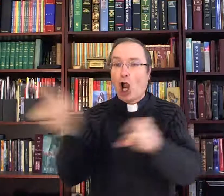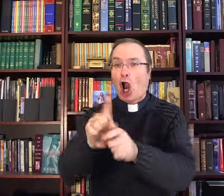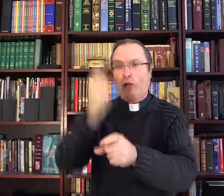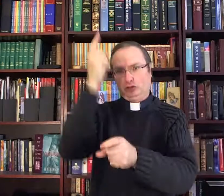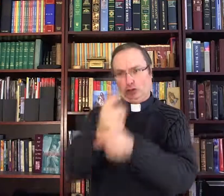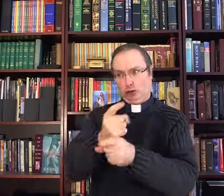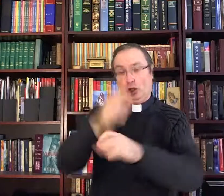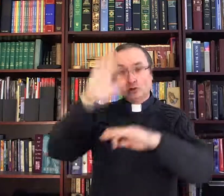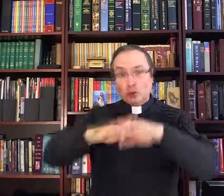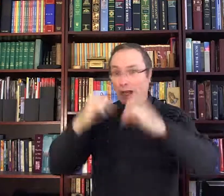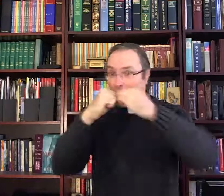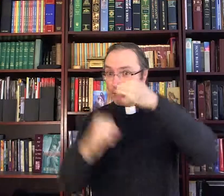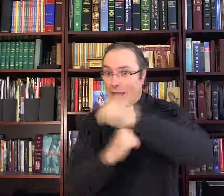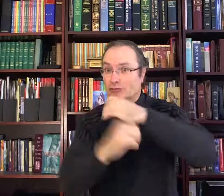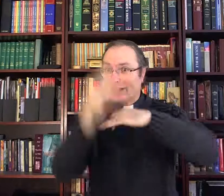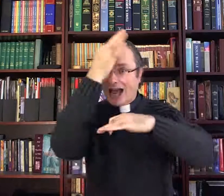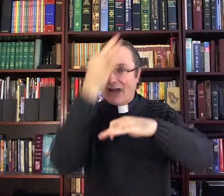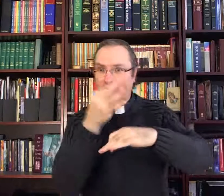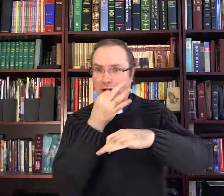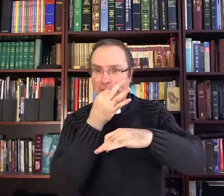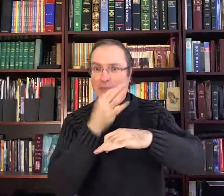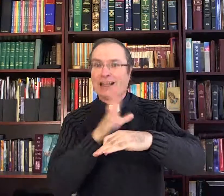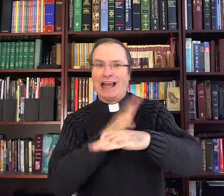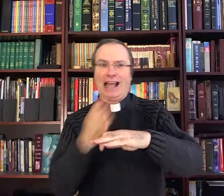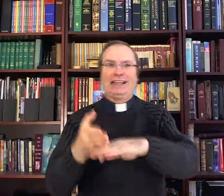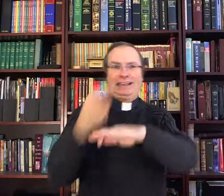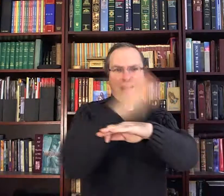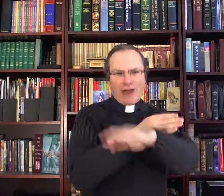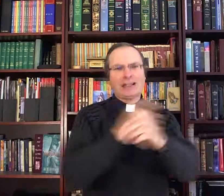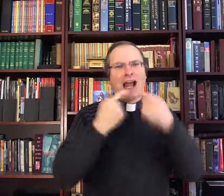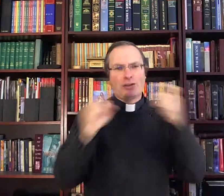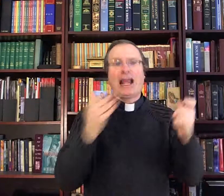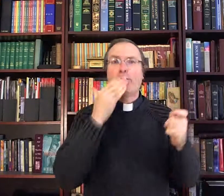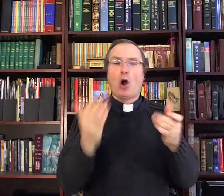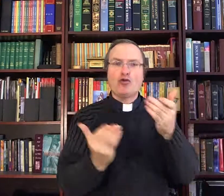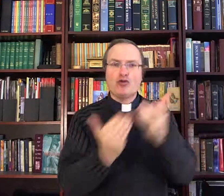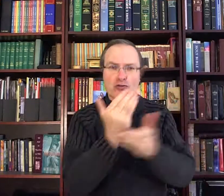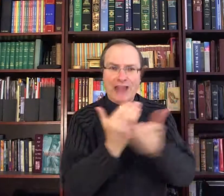comme justes sur la base de la foi, et elle a d'avance annoncé cette bonne nouvelle